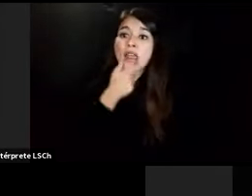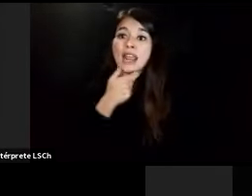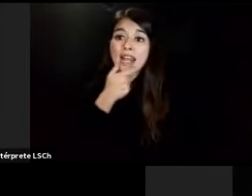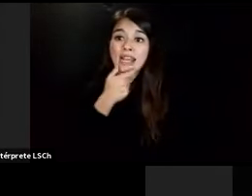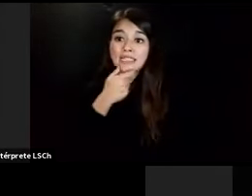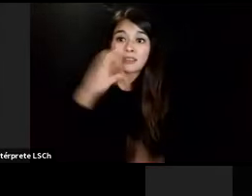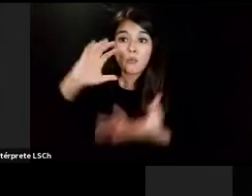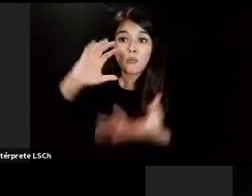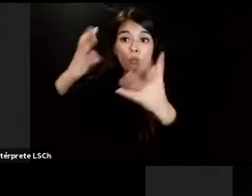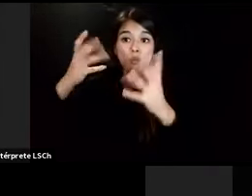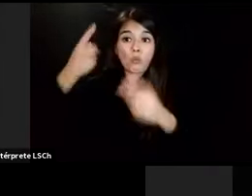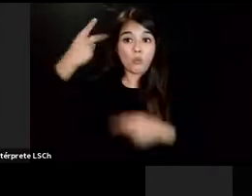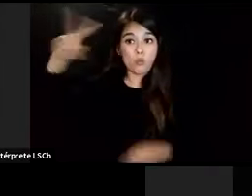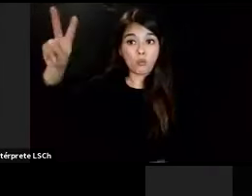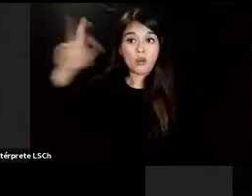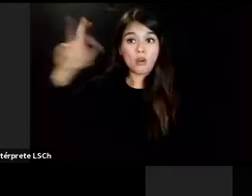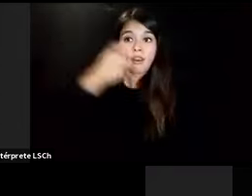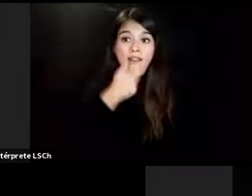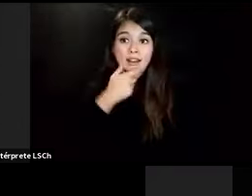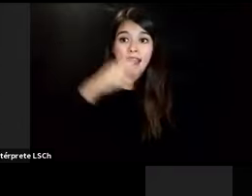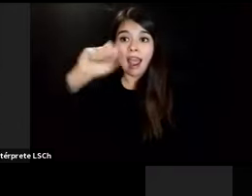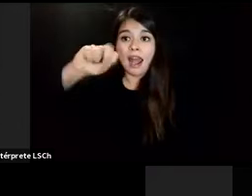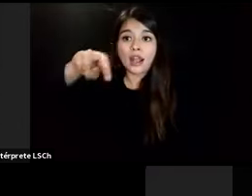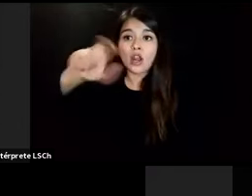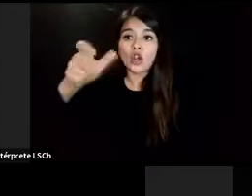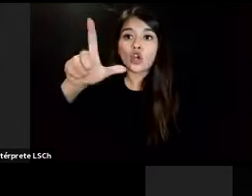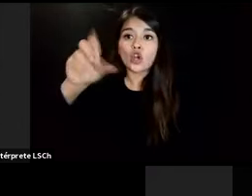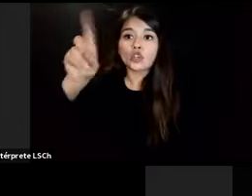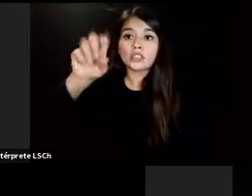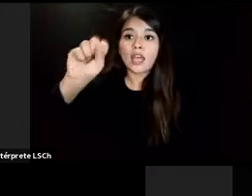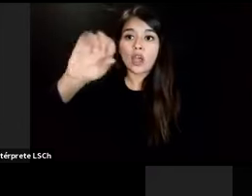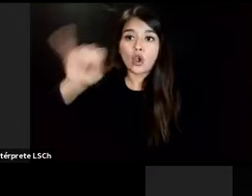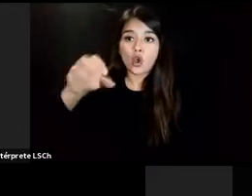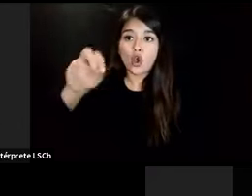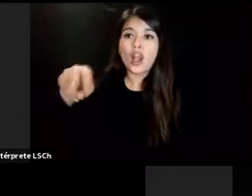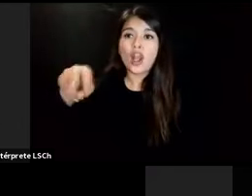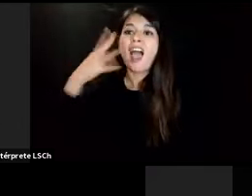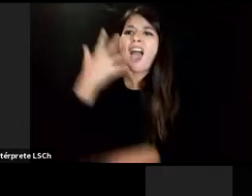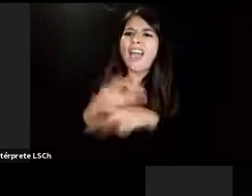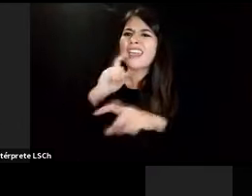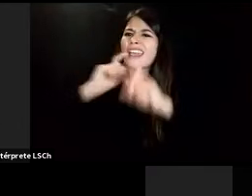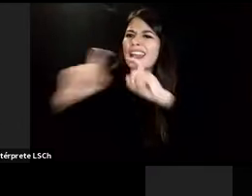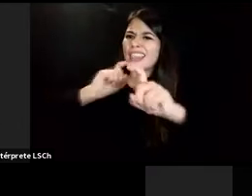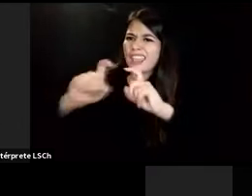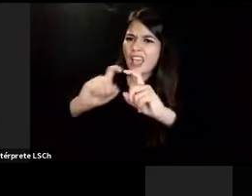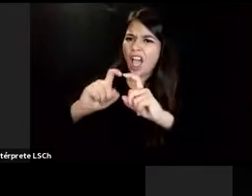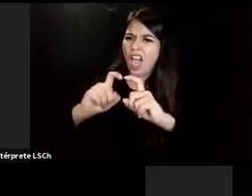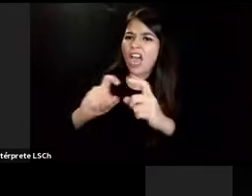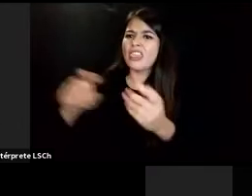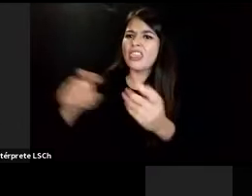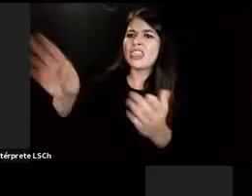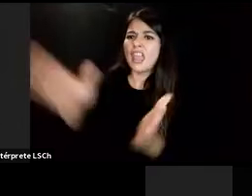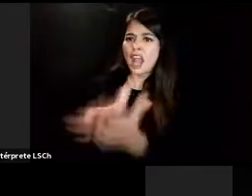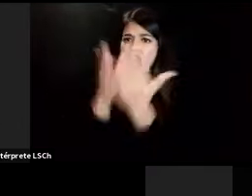encontrar crítica literaria, pero ya no de un texto, una novedad reciente, sino